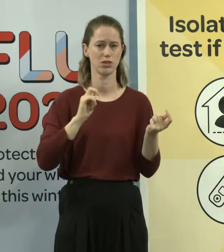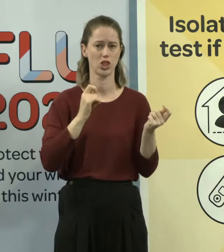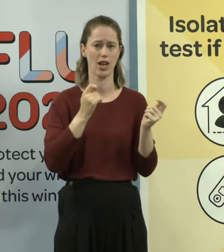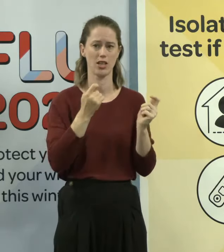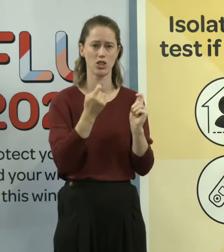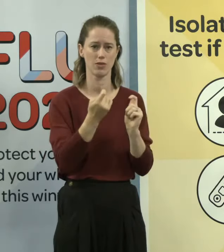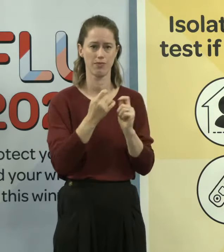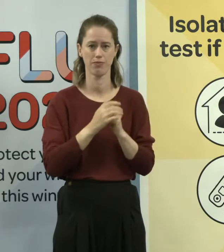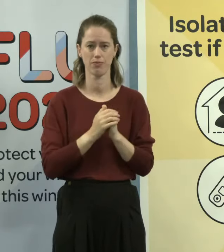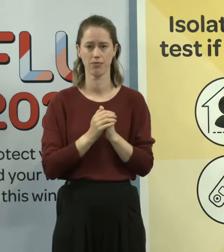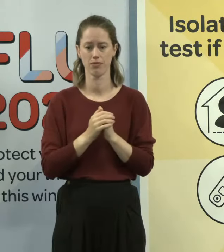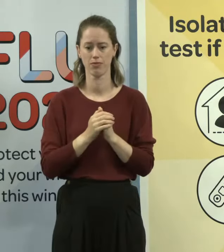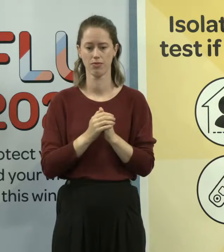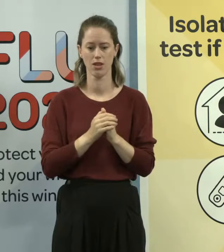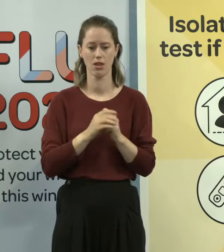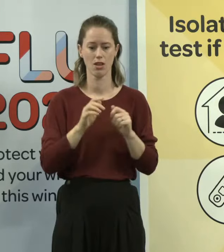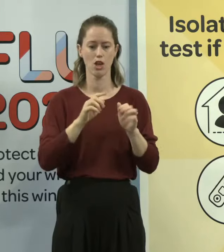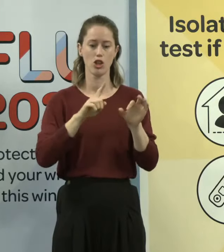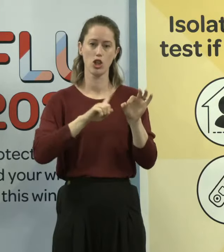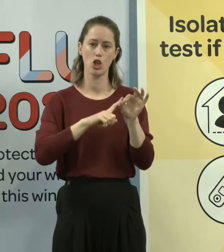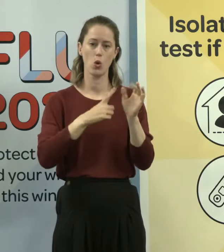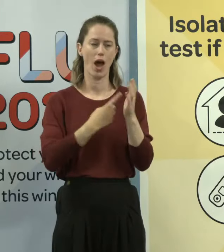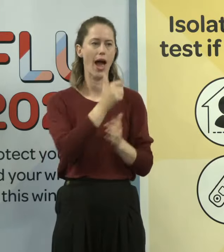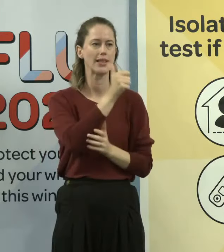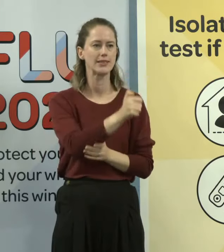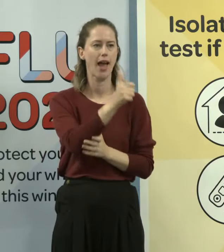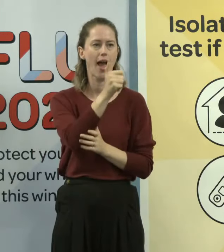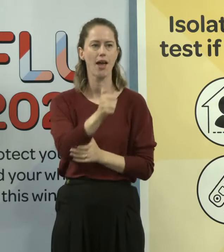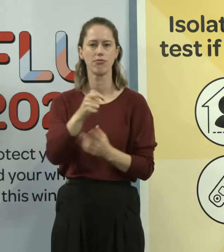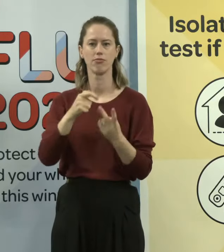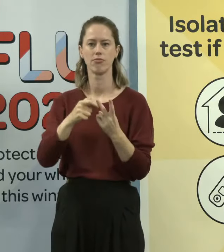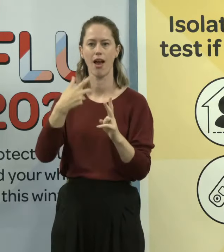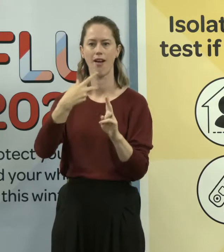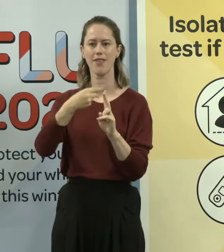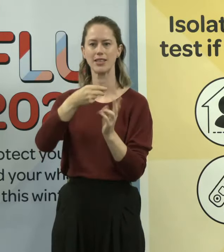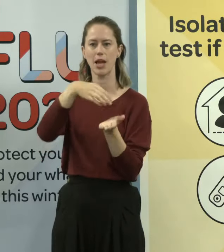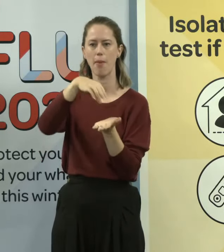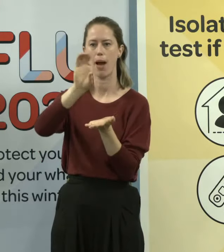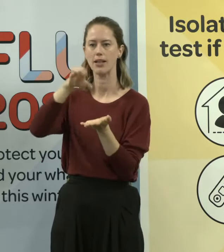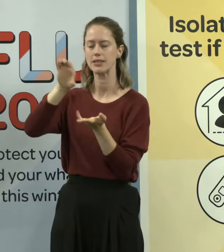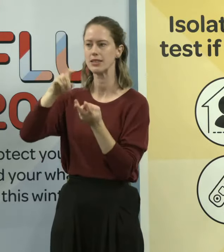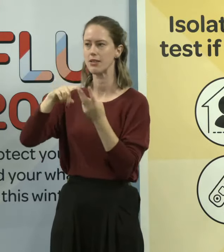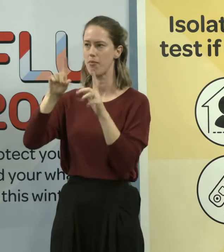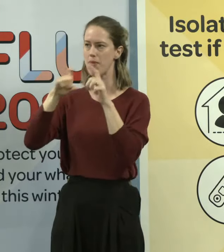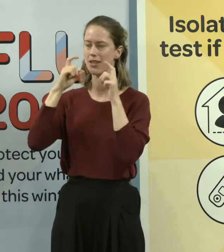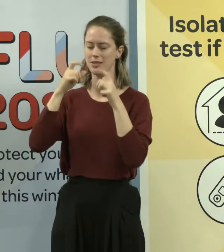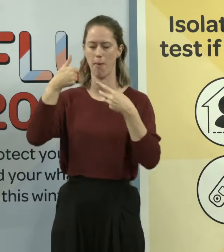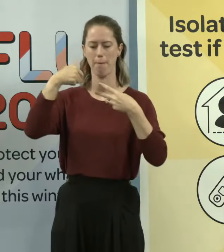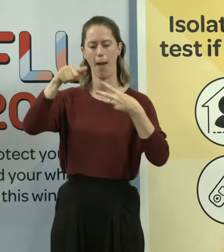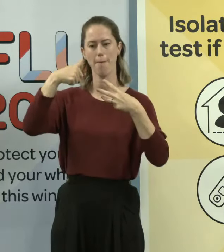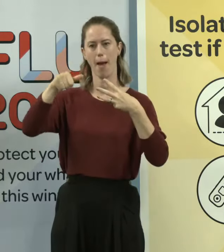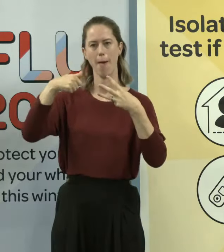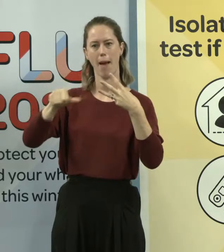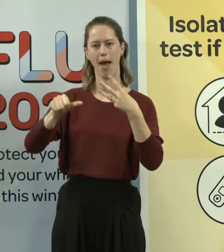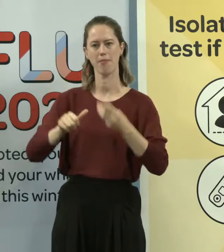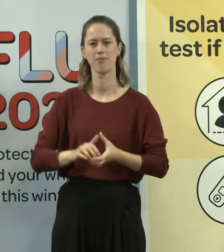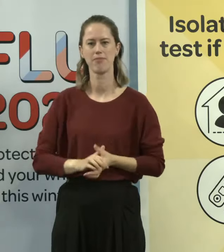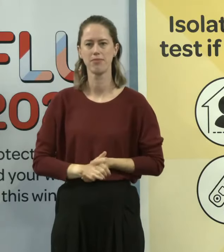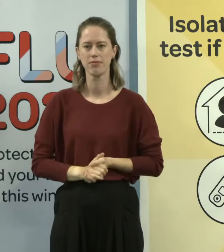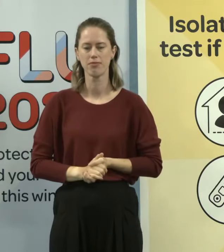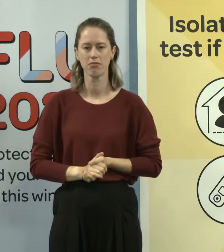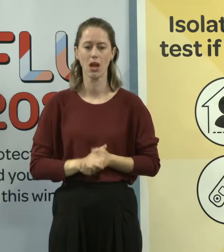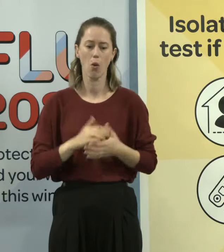kua rereke. Kua hurihia e COVID